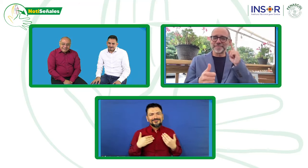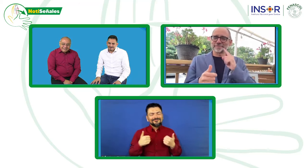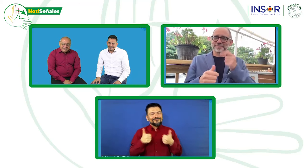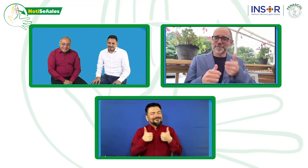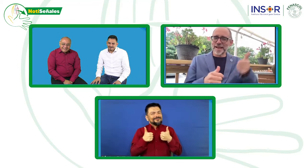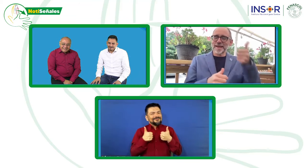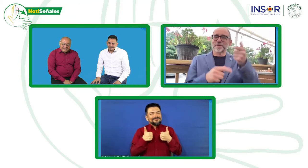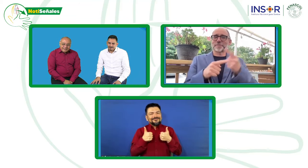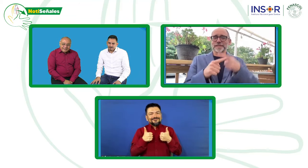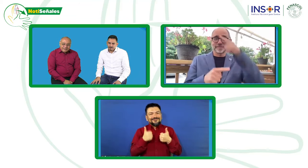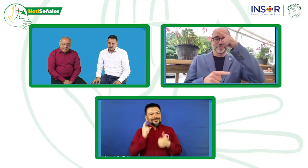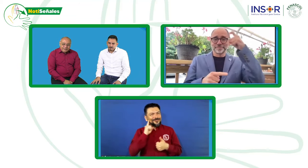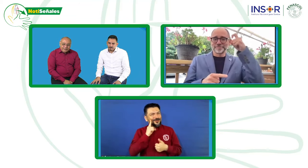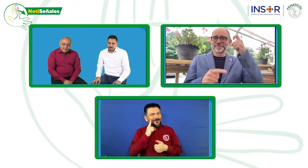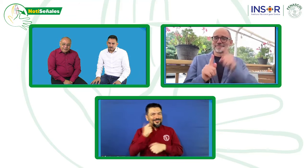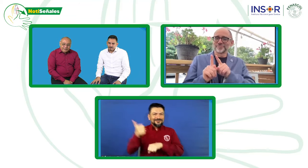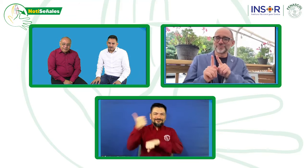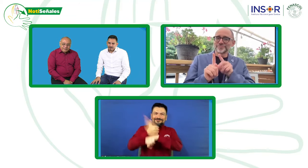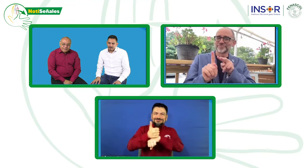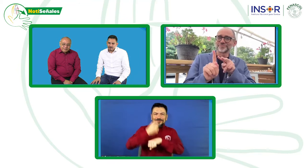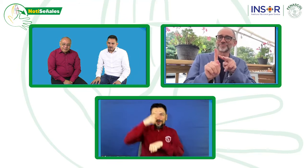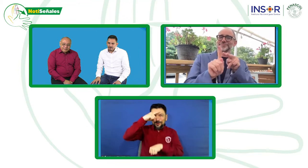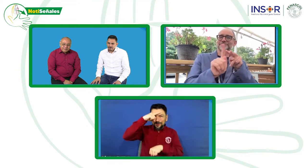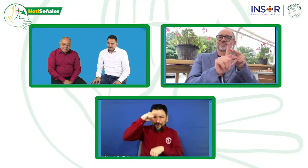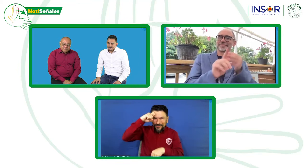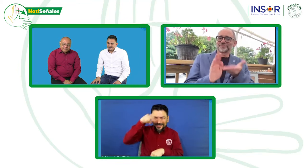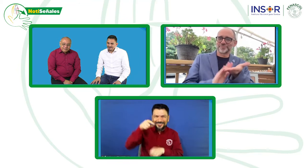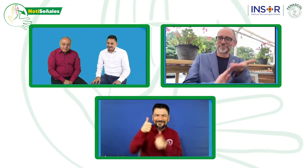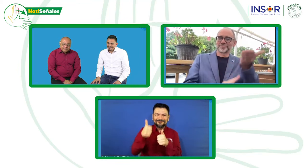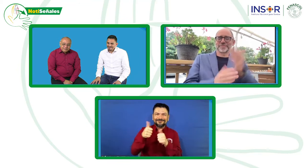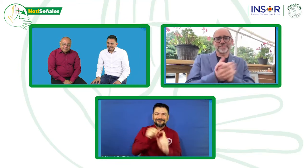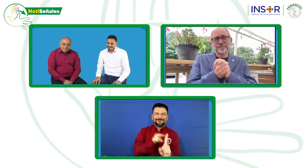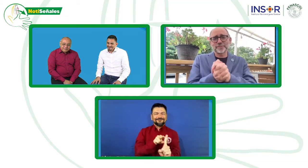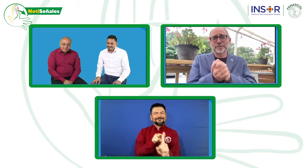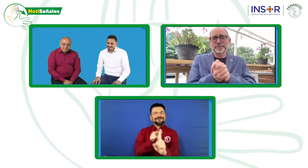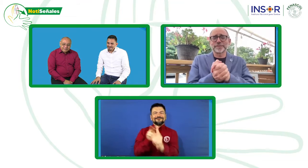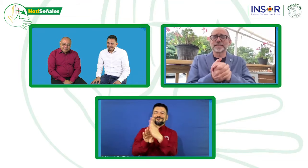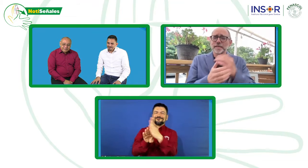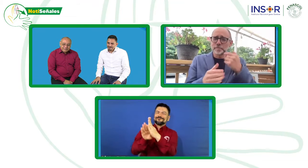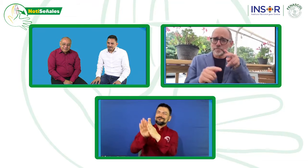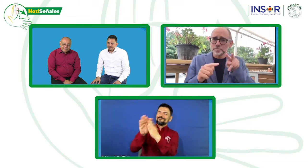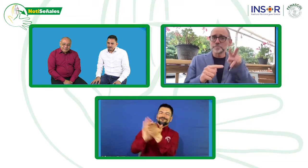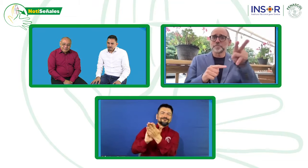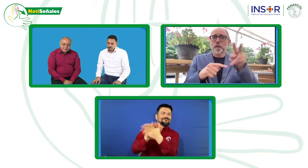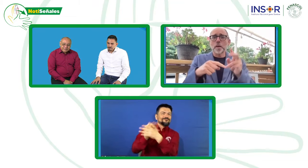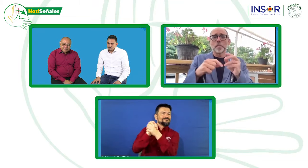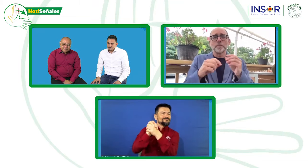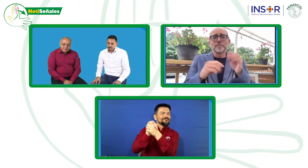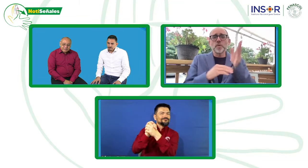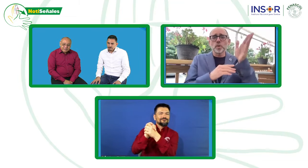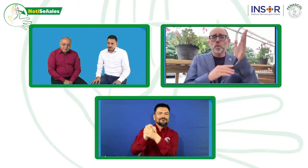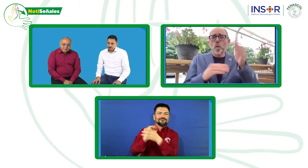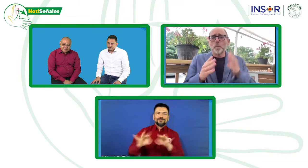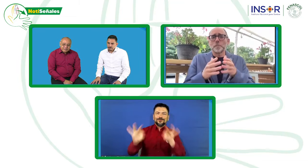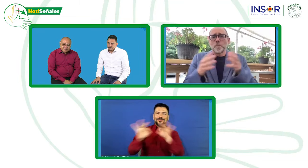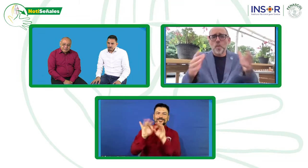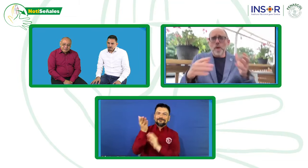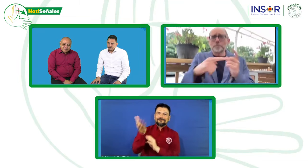gracias otra vez a ustedes, la verdad es que me voy muy contento de verlo a Giovanni